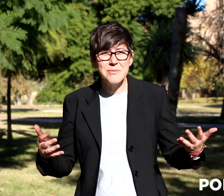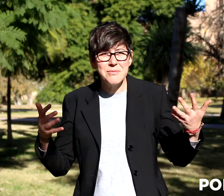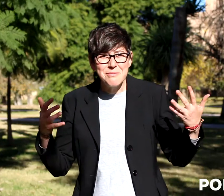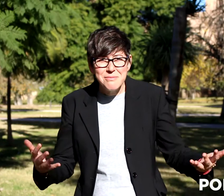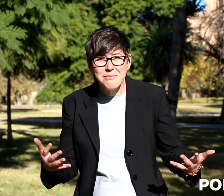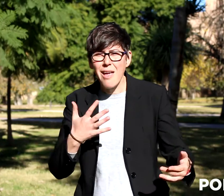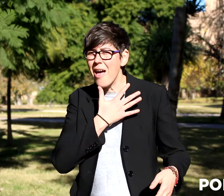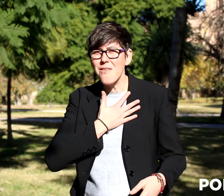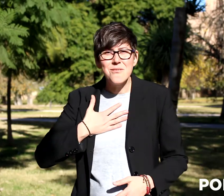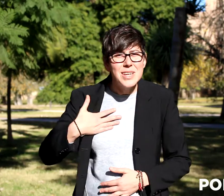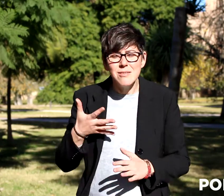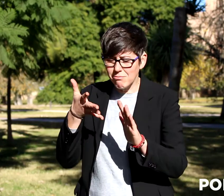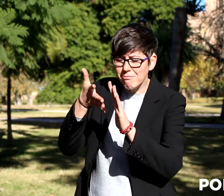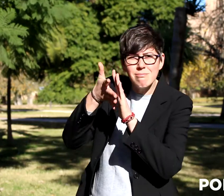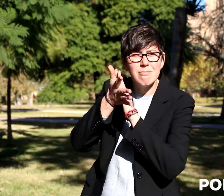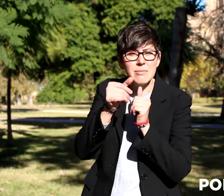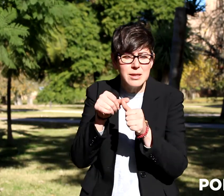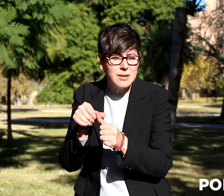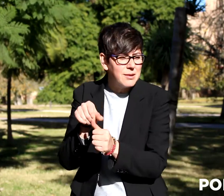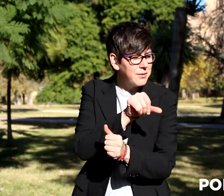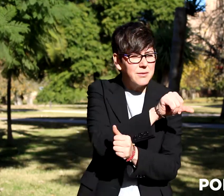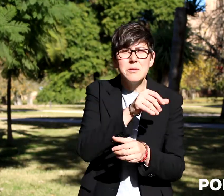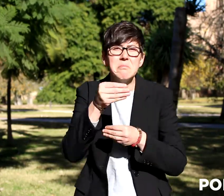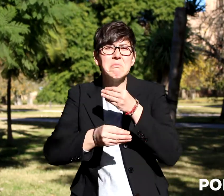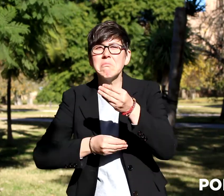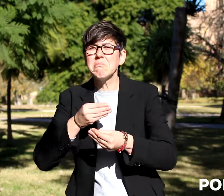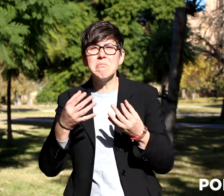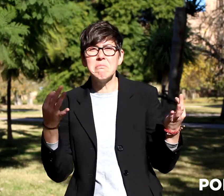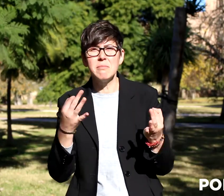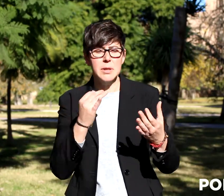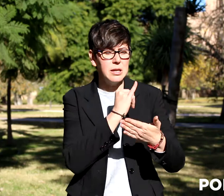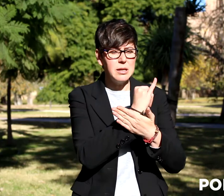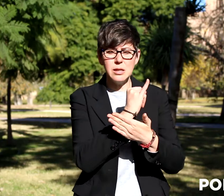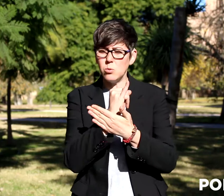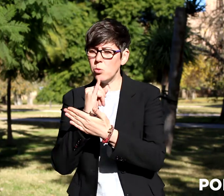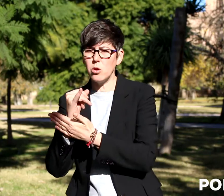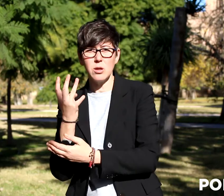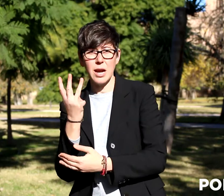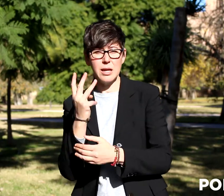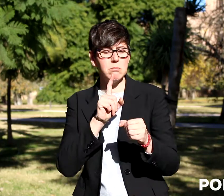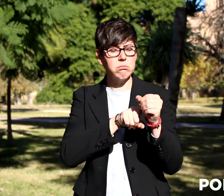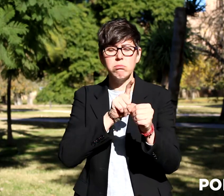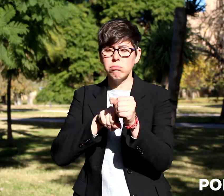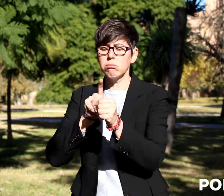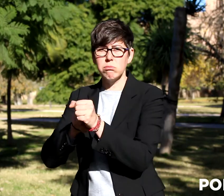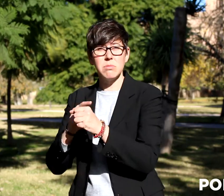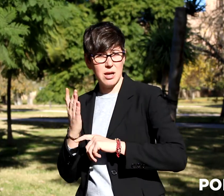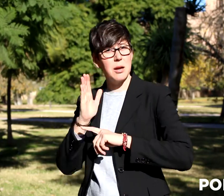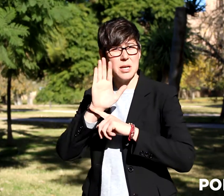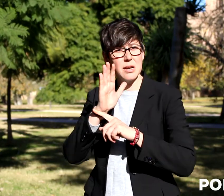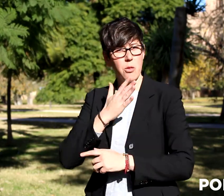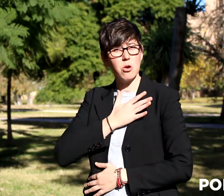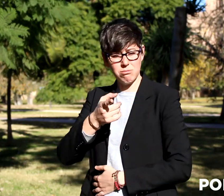¡Hola! Quería explicaros qué hemos hecho estos días, esta semana, en las instituciones